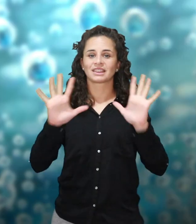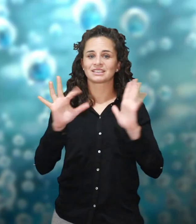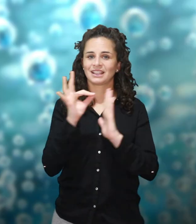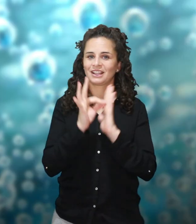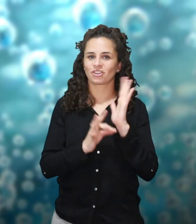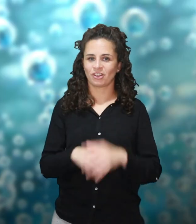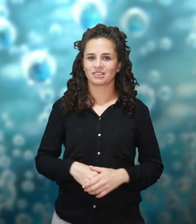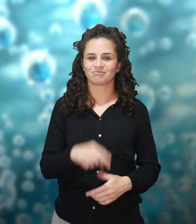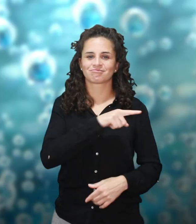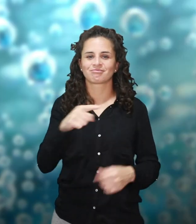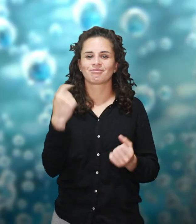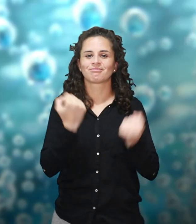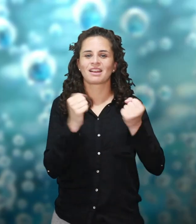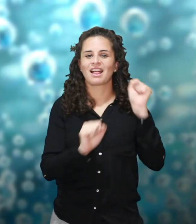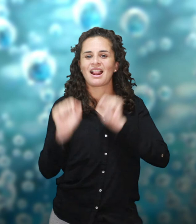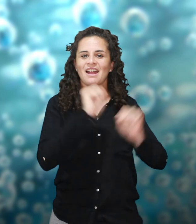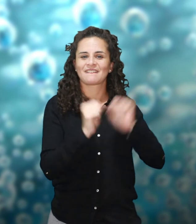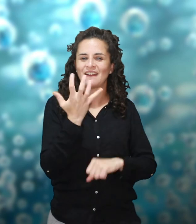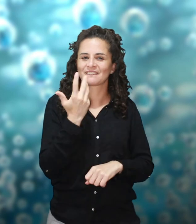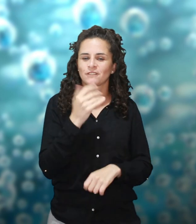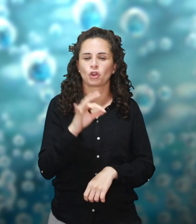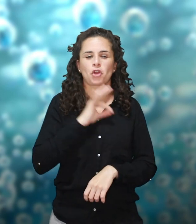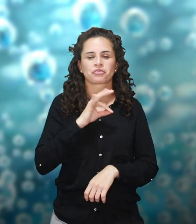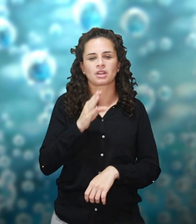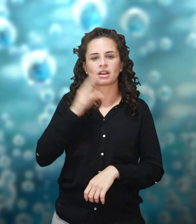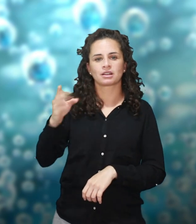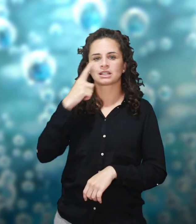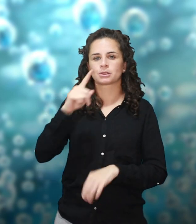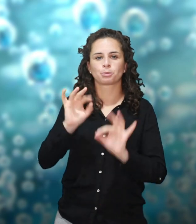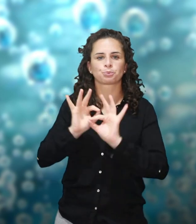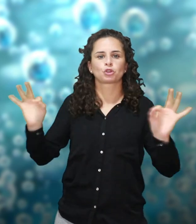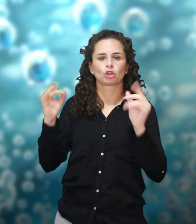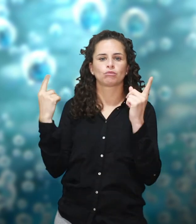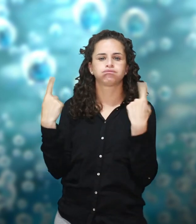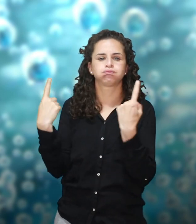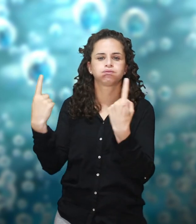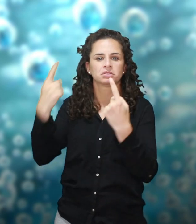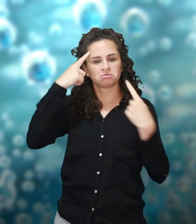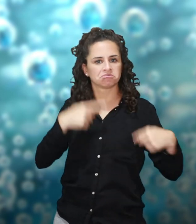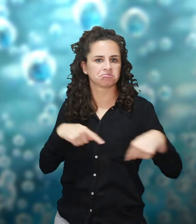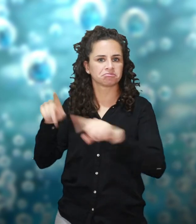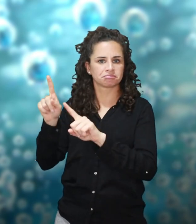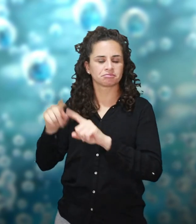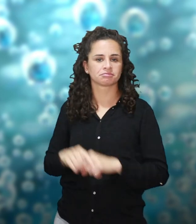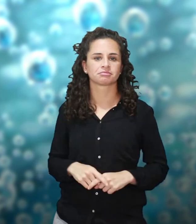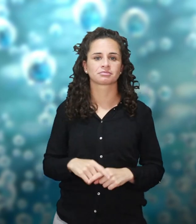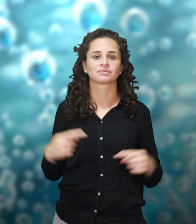Decima regola: è meglio lavare le automobili in una stazione self-service, perché si risparmia molta acqua.